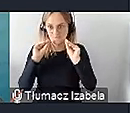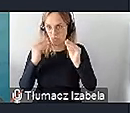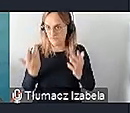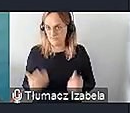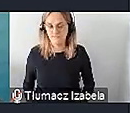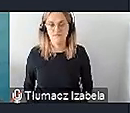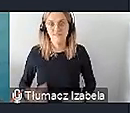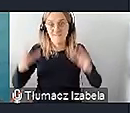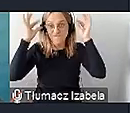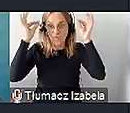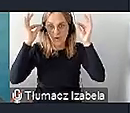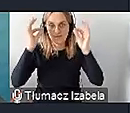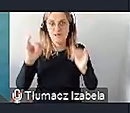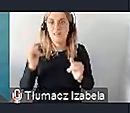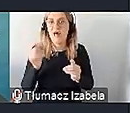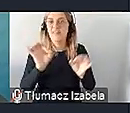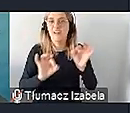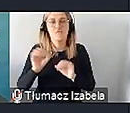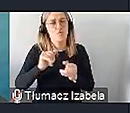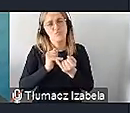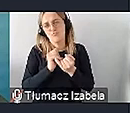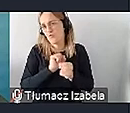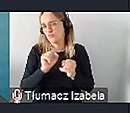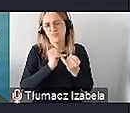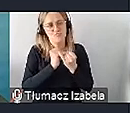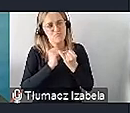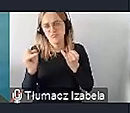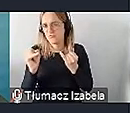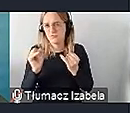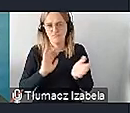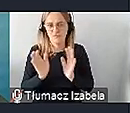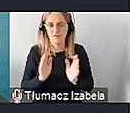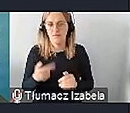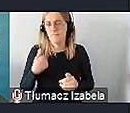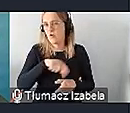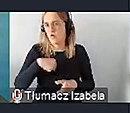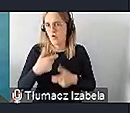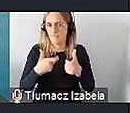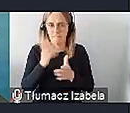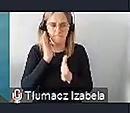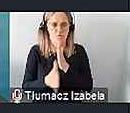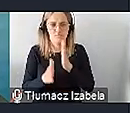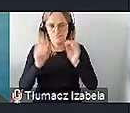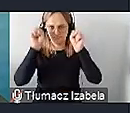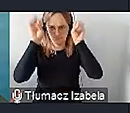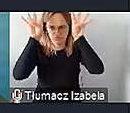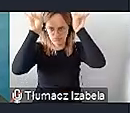No i włosy. Jak je narysować? Pewnie na różne sposoby. Ale my pójdziemy w najprostsze rozwiązanie,